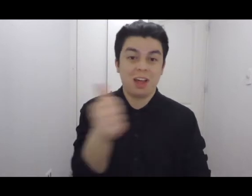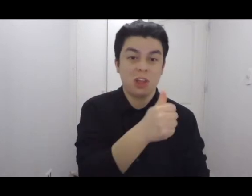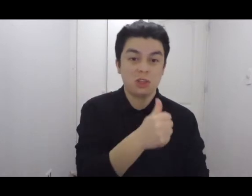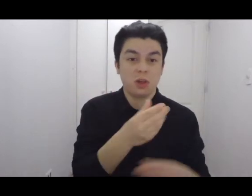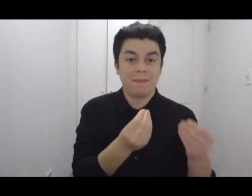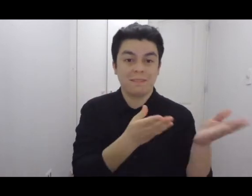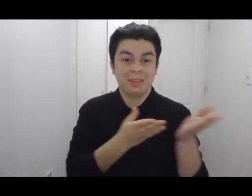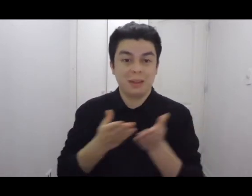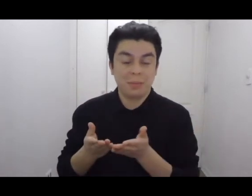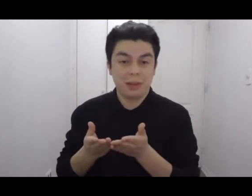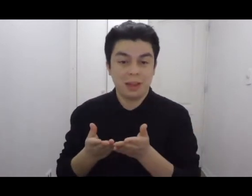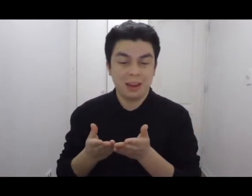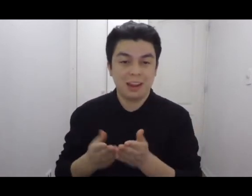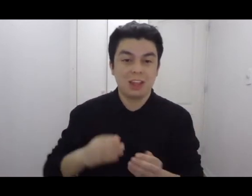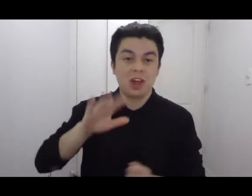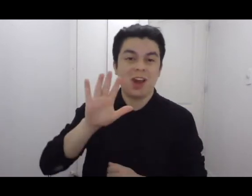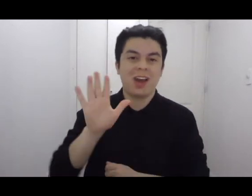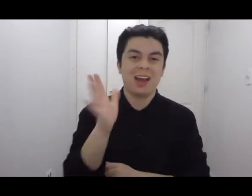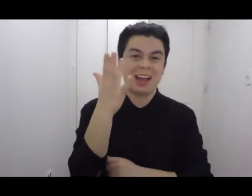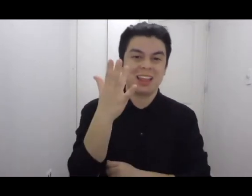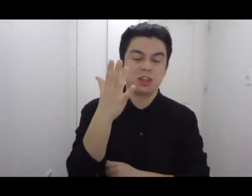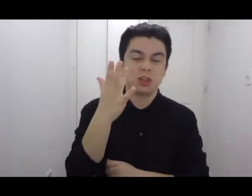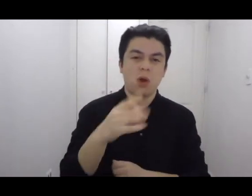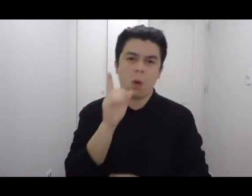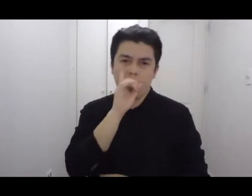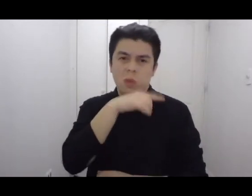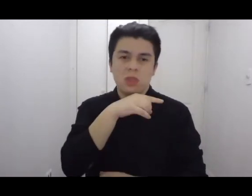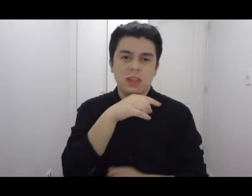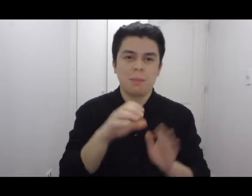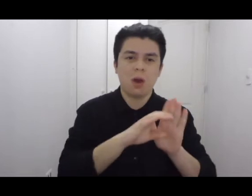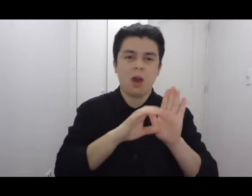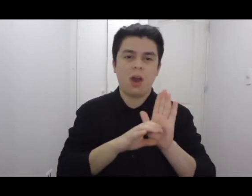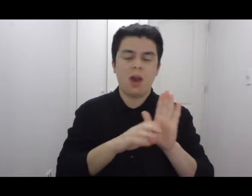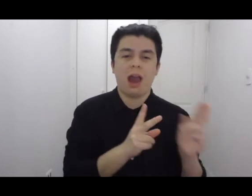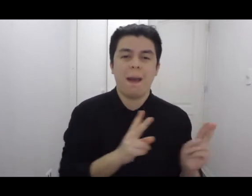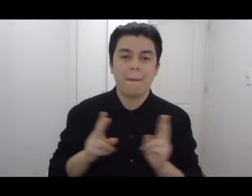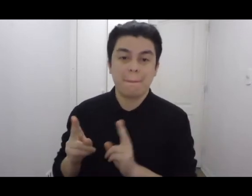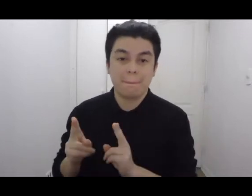Hola les damos a todos la bienvenida al quinto y último capítulo de Come rico Gasta poquito